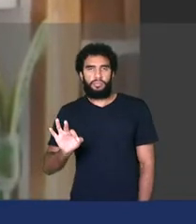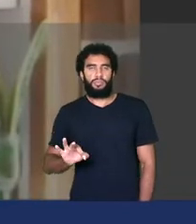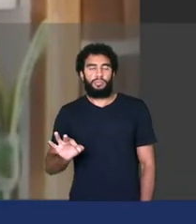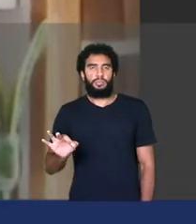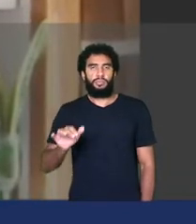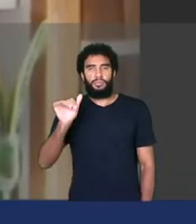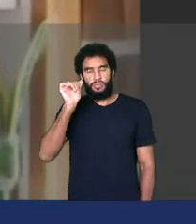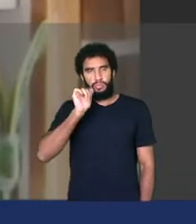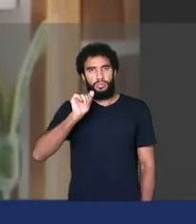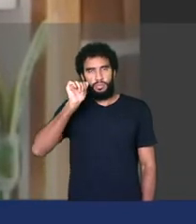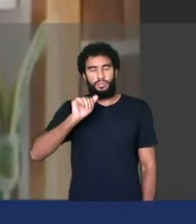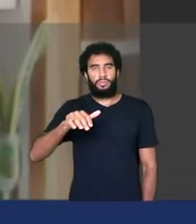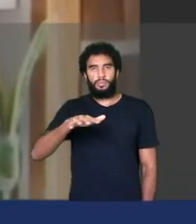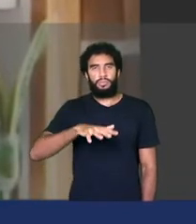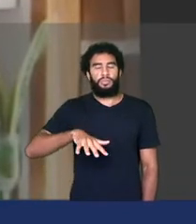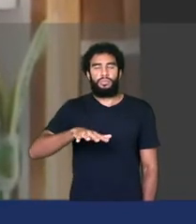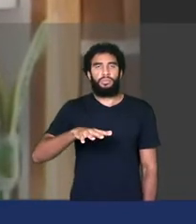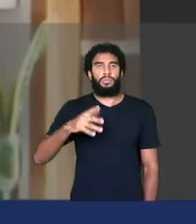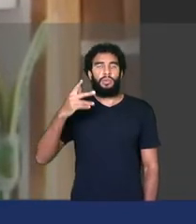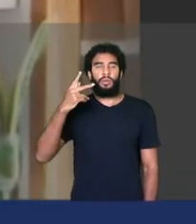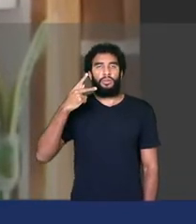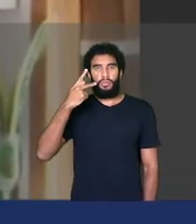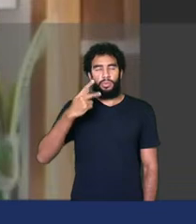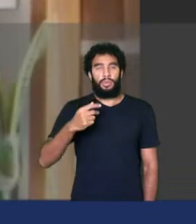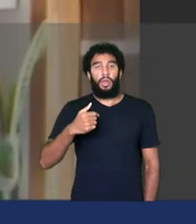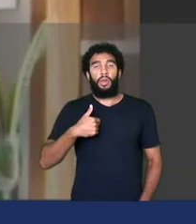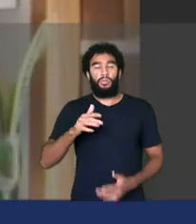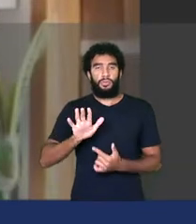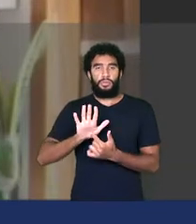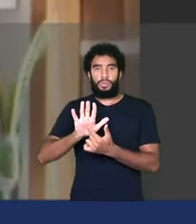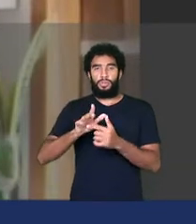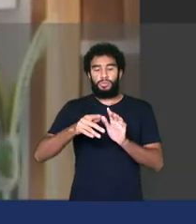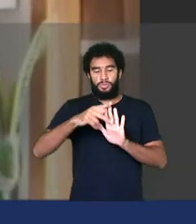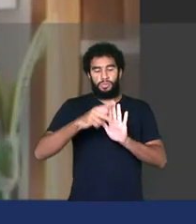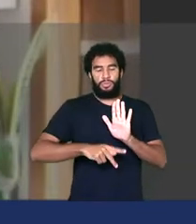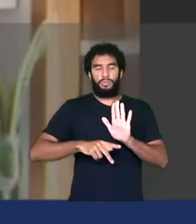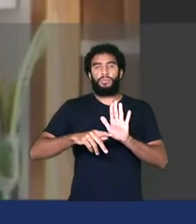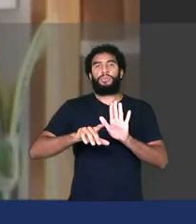FAZER, METADE DE HOMENS E MULHERES, NAS CADEIRAS DO